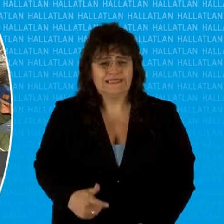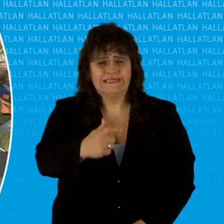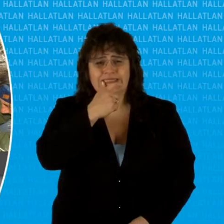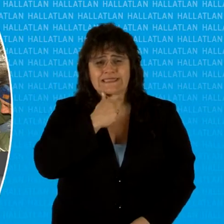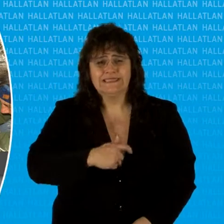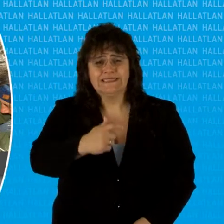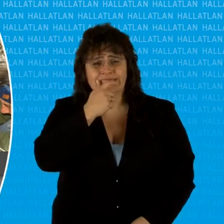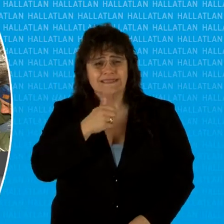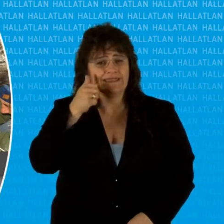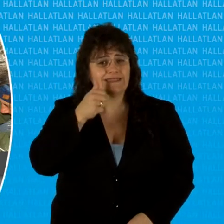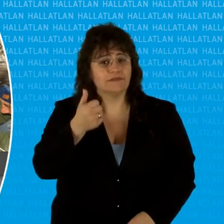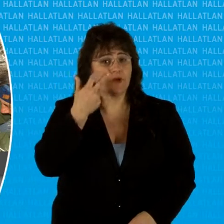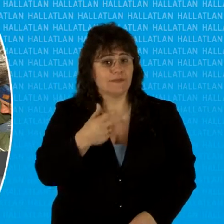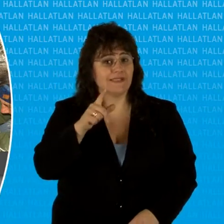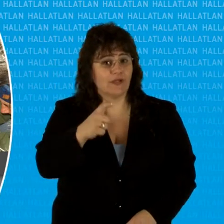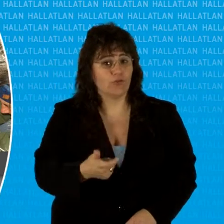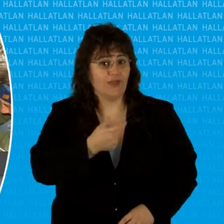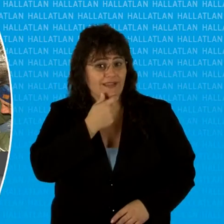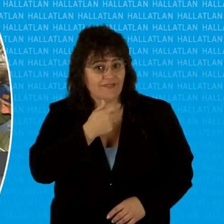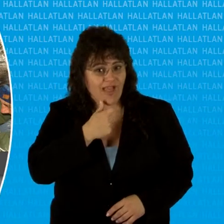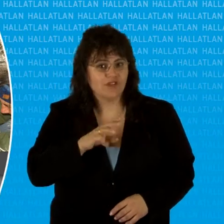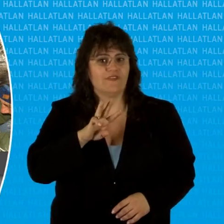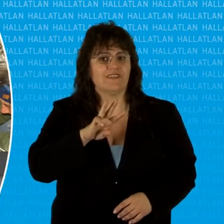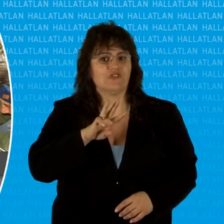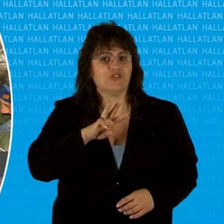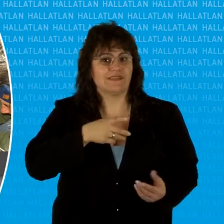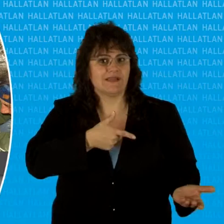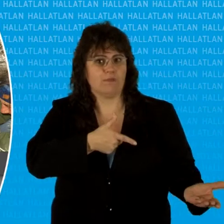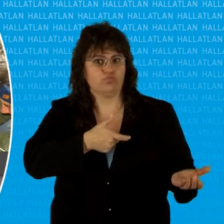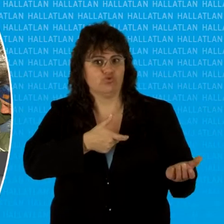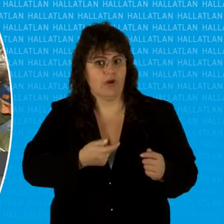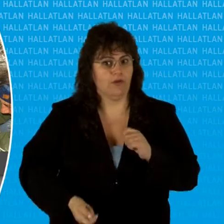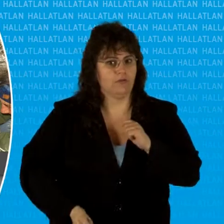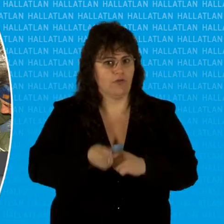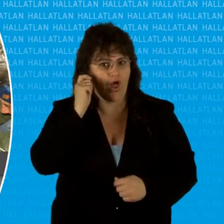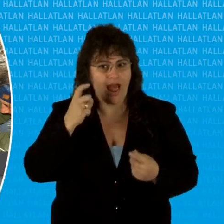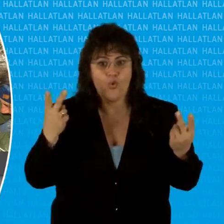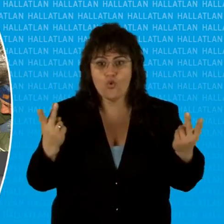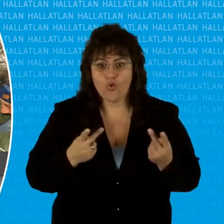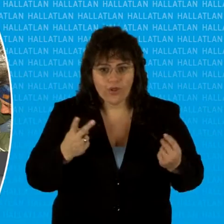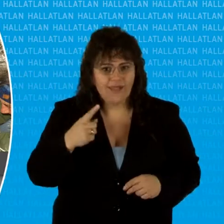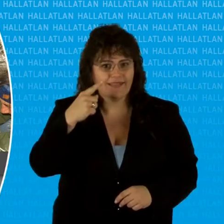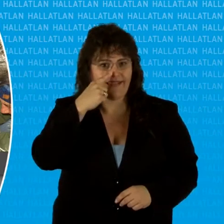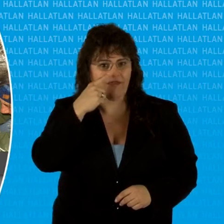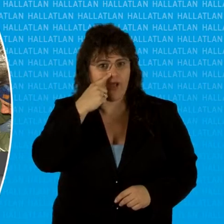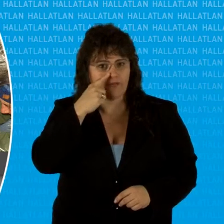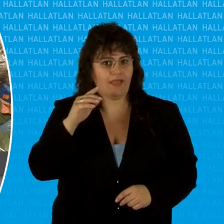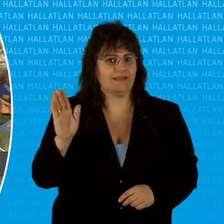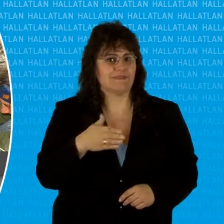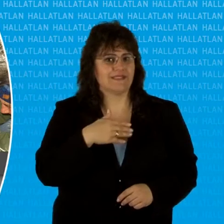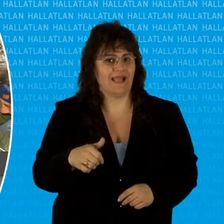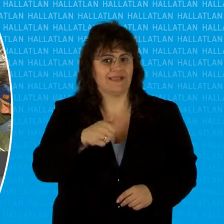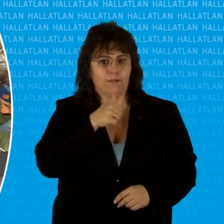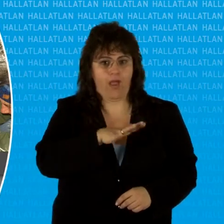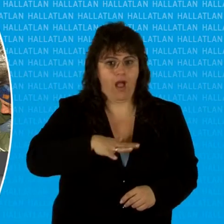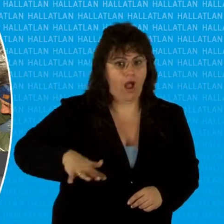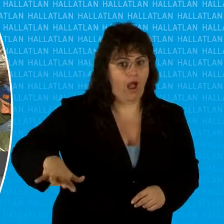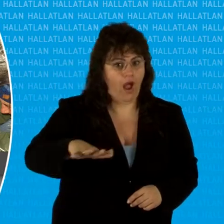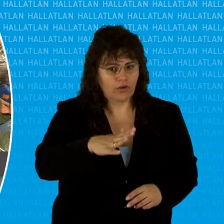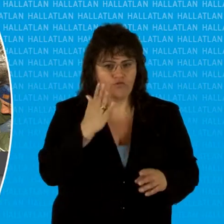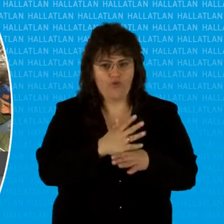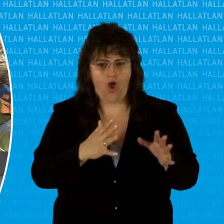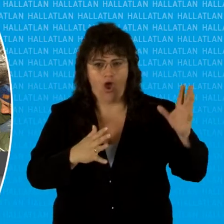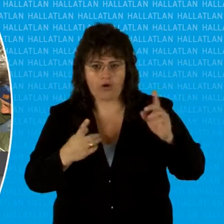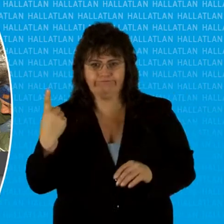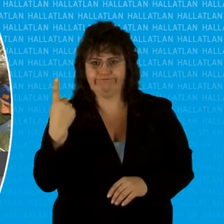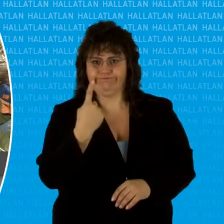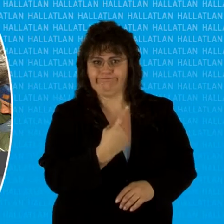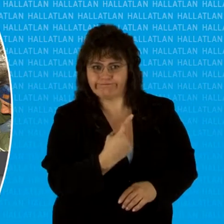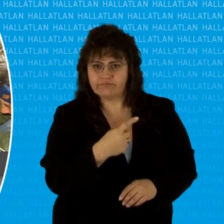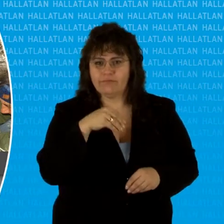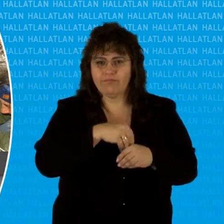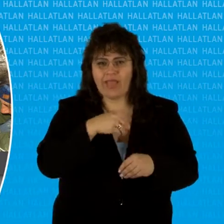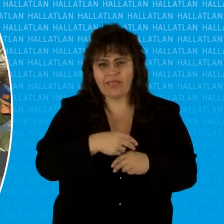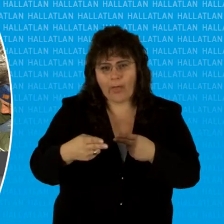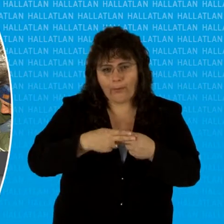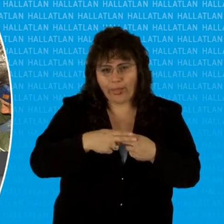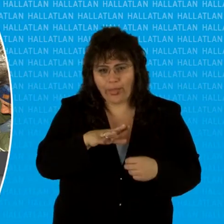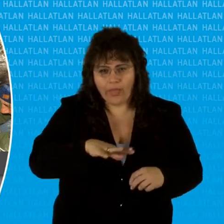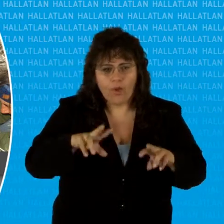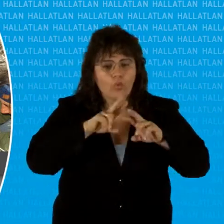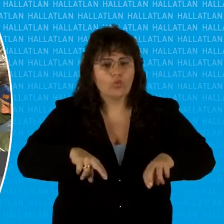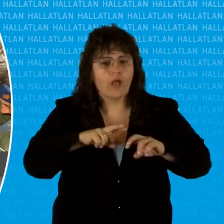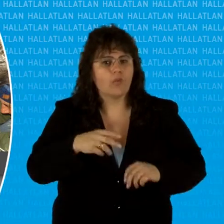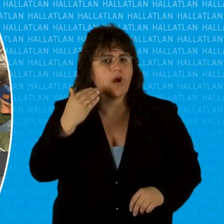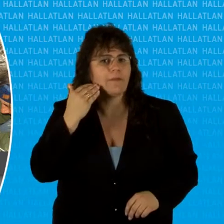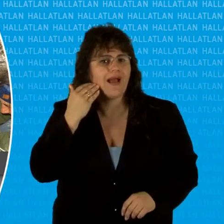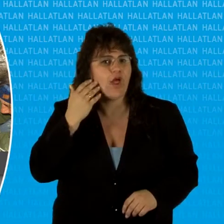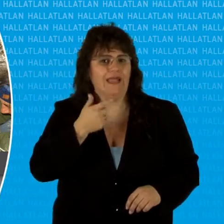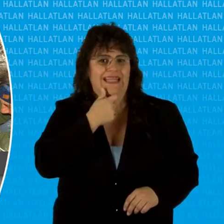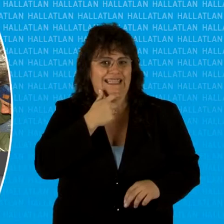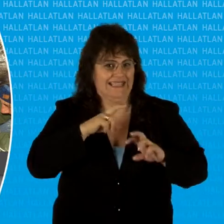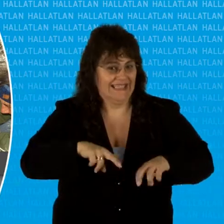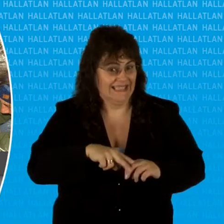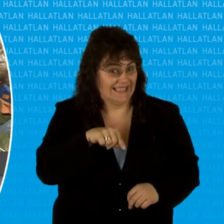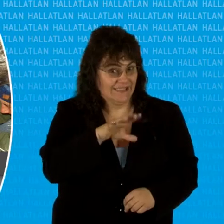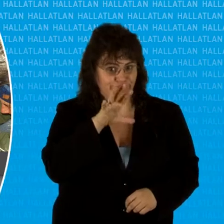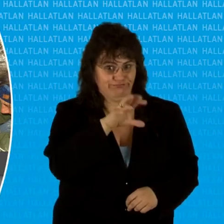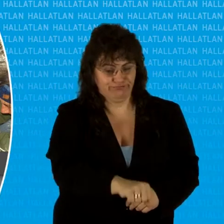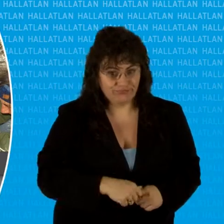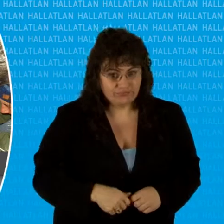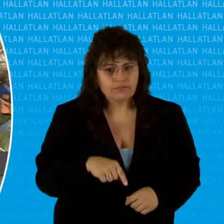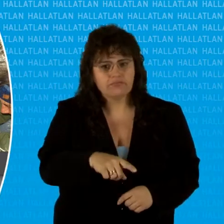Egy 132 éves Winchester puskát találtak egy nevadai nemzeti parkban egy fának támasztva a közelben kutató amerikai régészek.